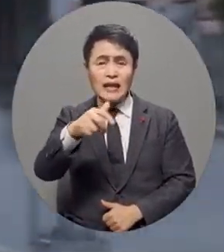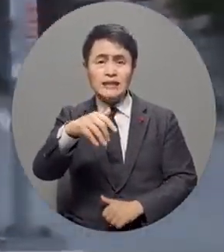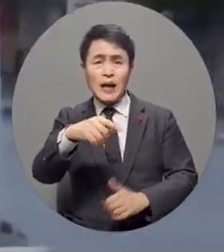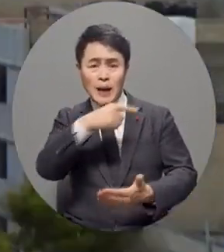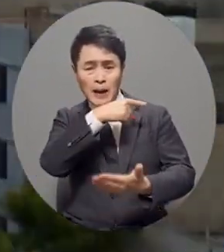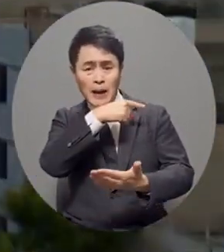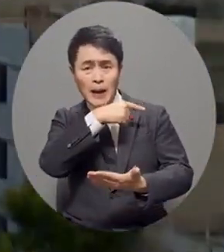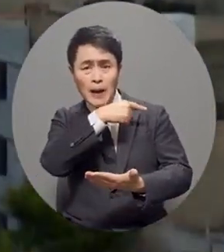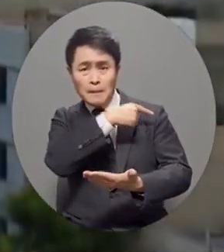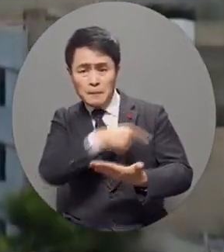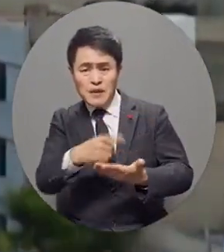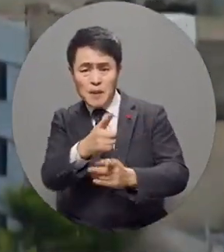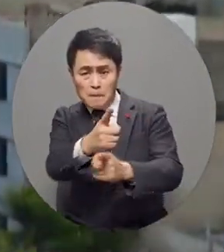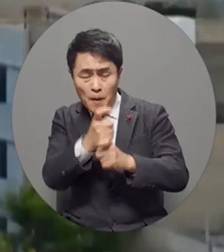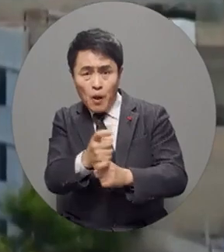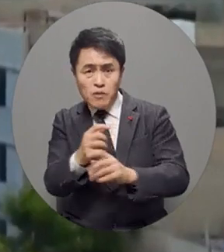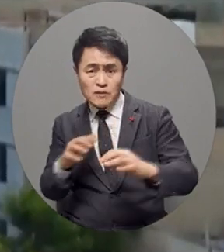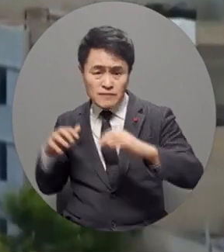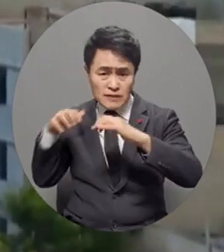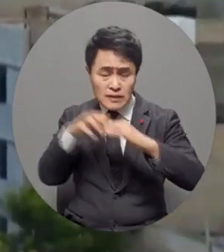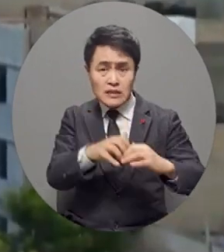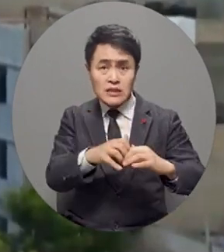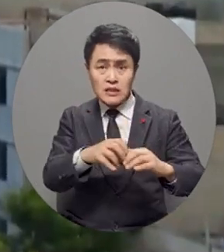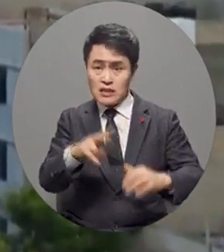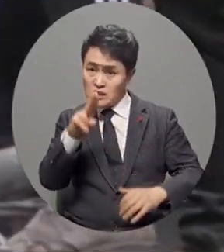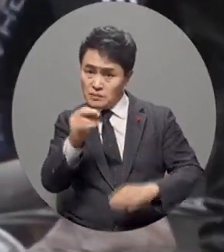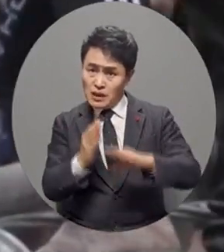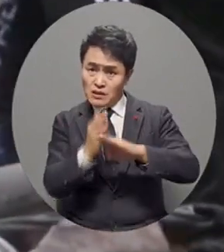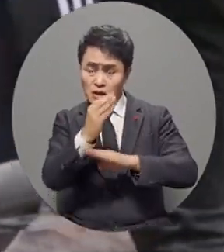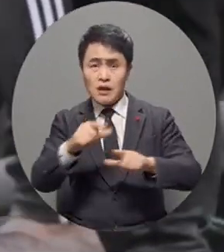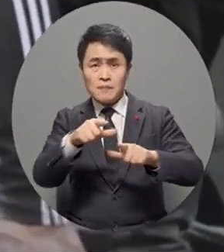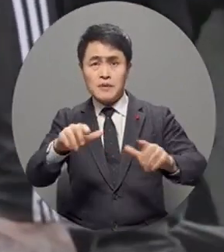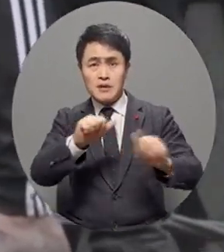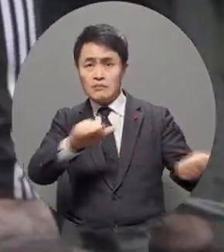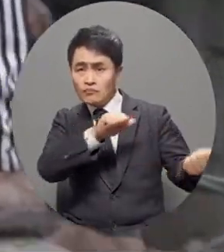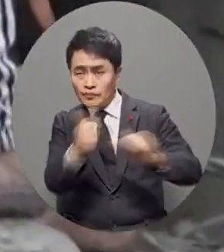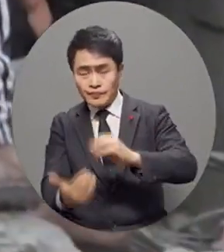이에 이스라엘은 가자지구에 대한 피해 보복에 나섰고 지금까지 2만 명 넘는